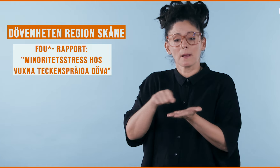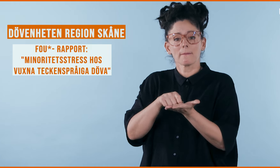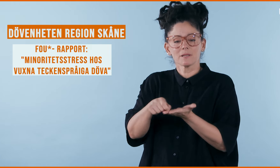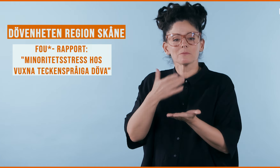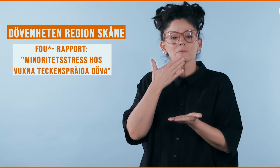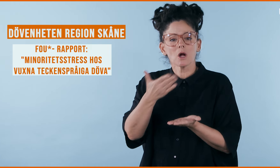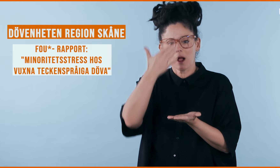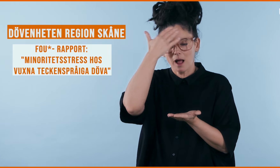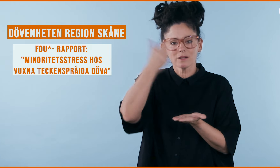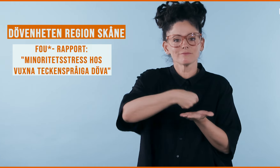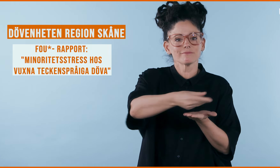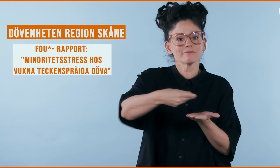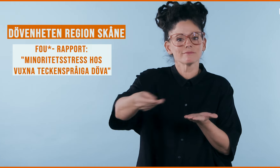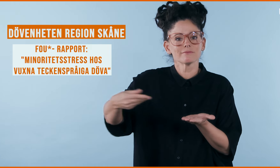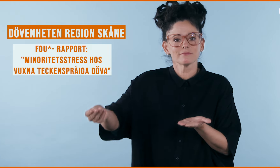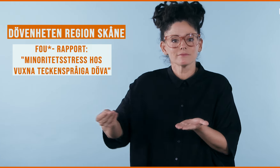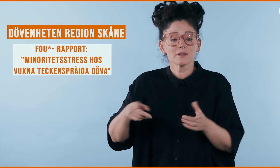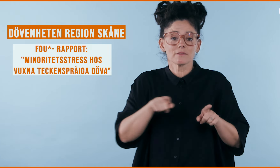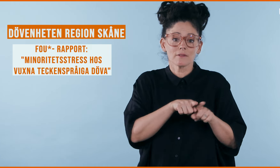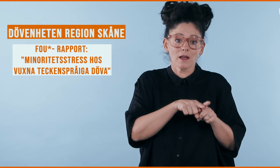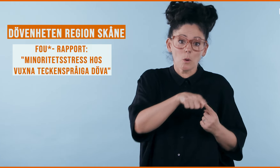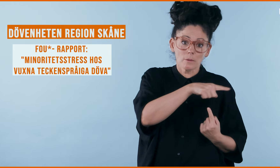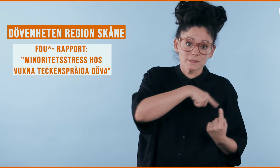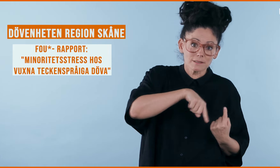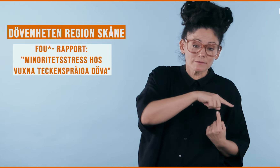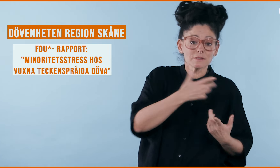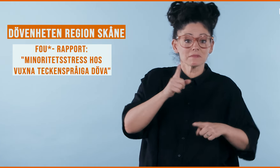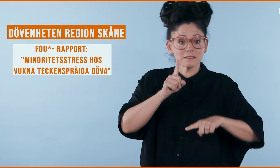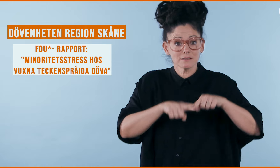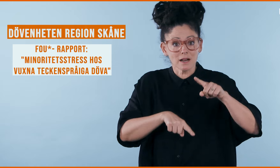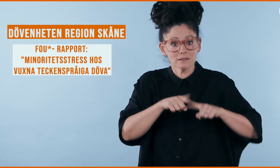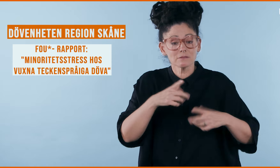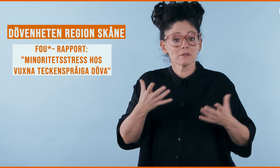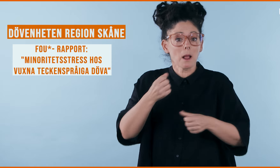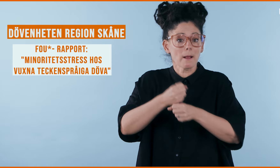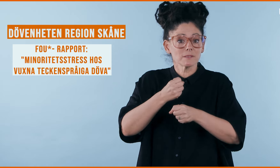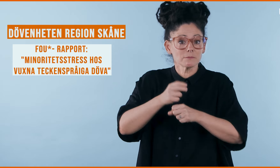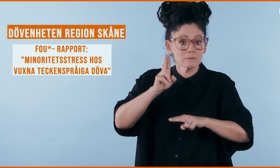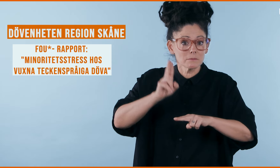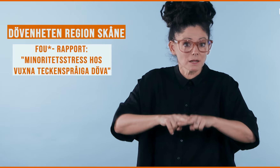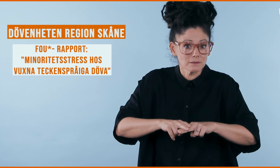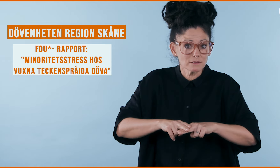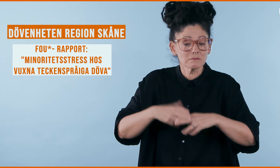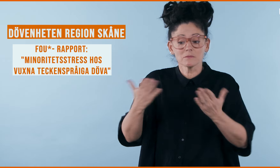Rapporten är bra att dela med omgivningen,- släkten,- arbetsplatsen,-